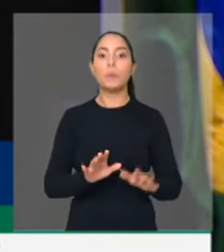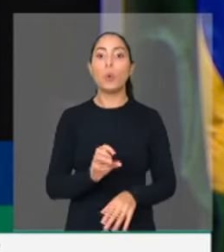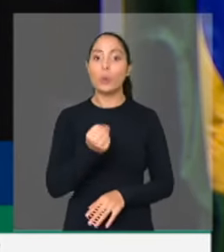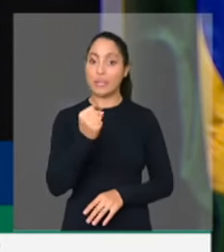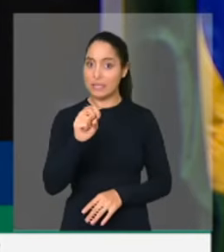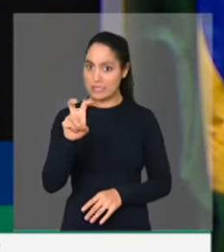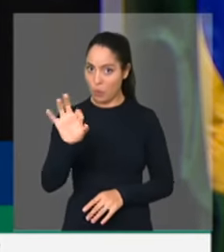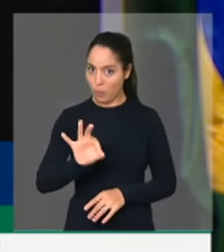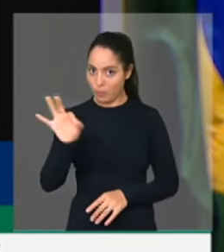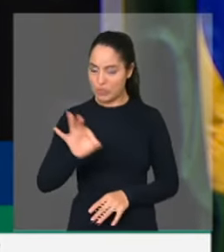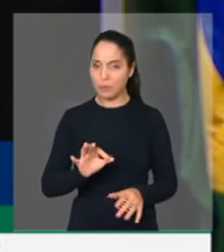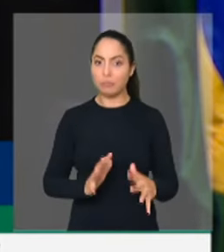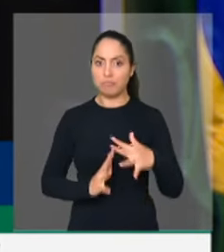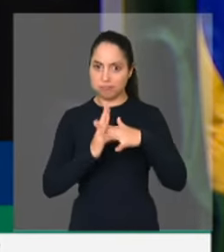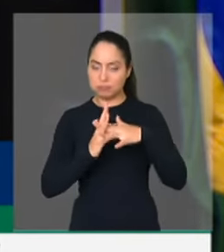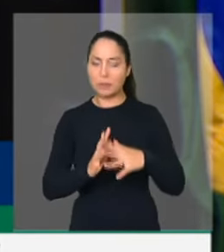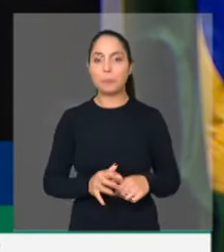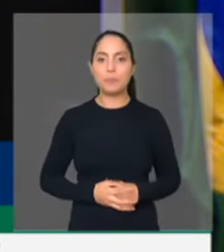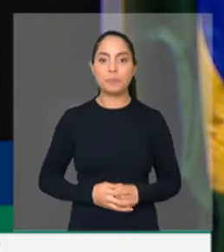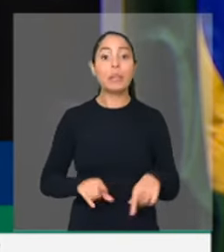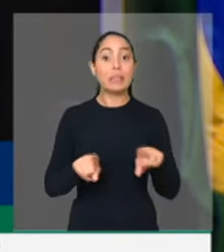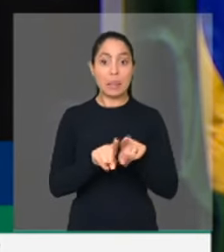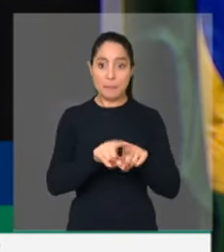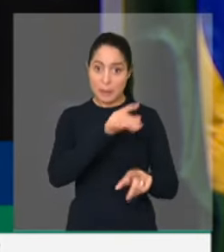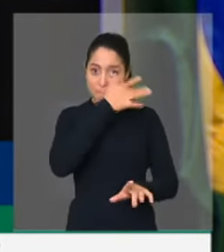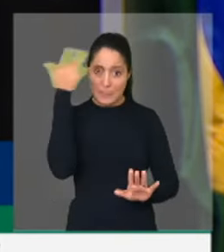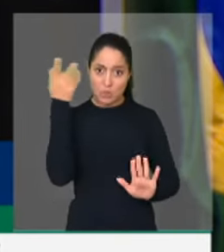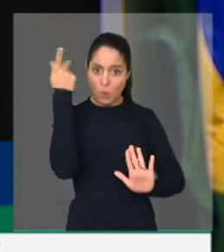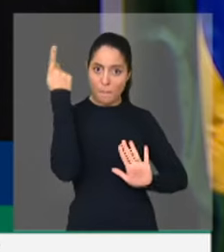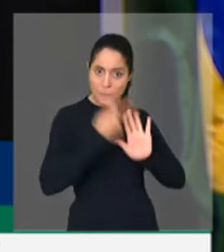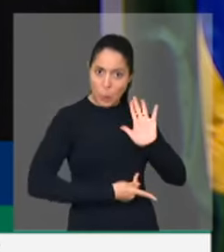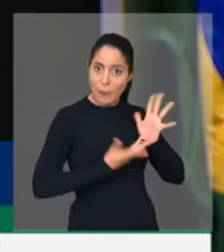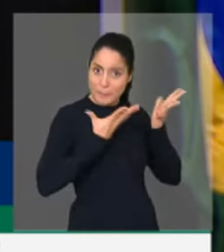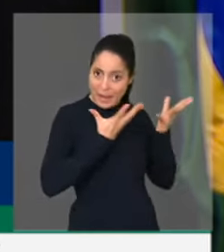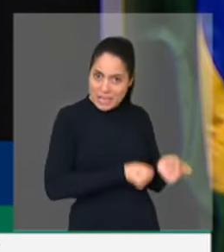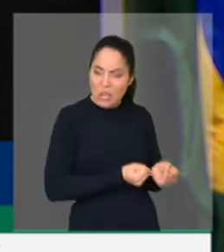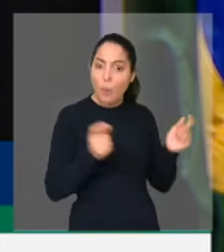SEU IMPOSTO DE RENDA REFERENTE... AO EXERCÍCIO FINANCEIRO DE 2021, O VALOR INVESTIDO NAS CONTRATAÇÕES